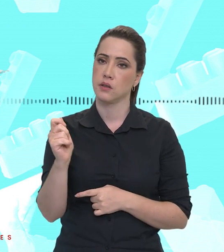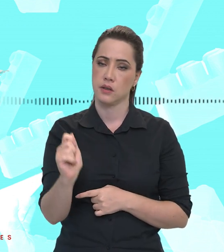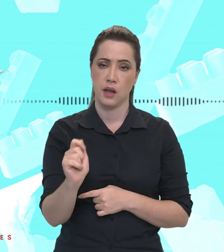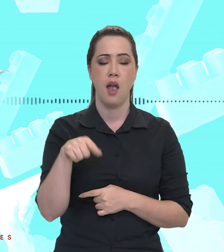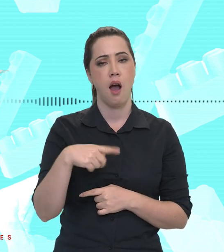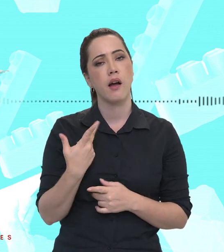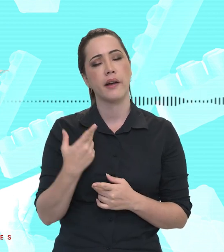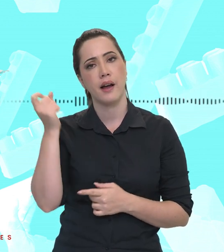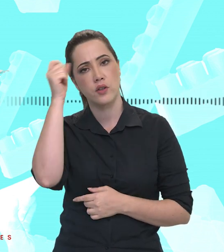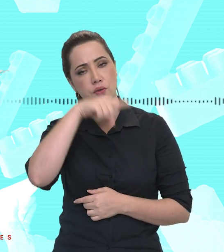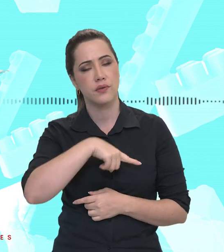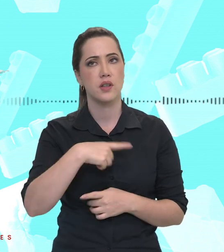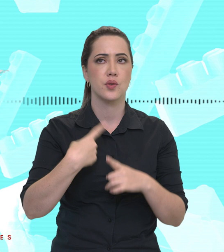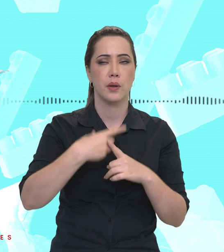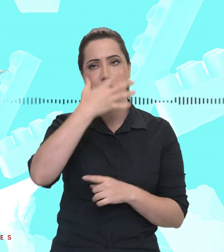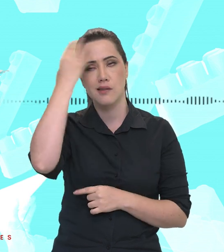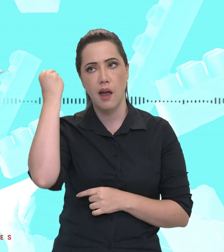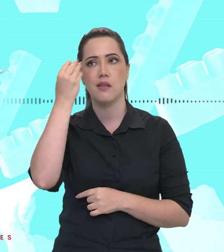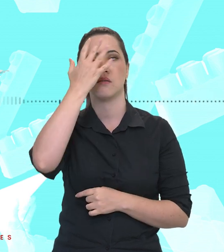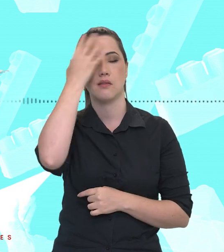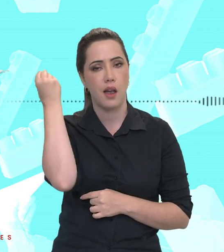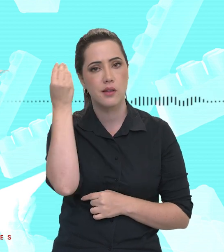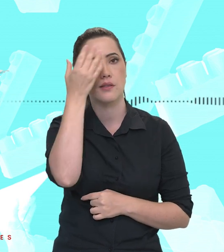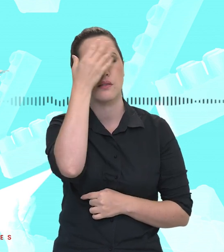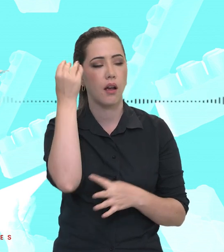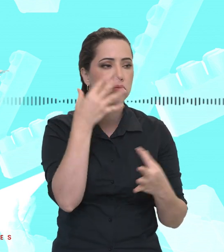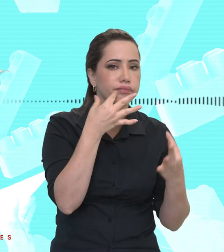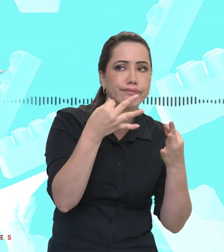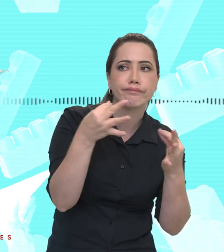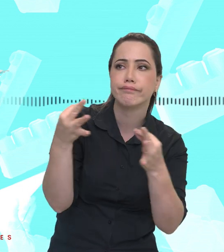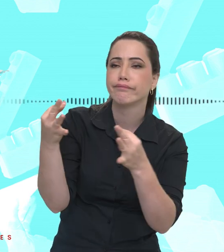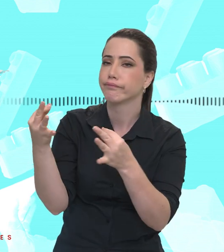judia muito da gente, né? A gente não consegue guardar bem as coisas, e hoje o mundo te exige